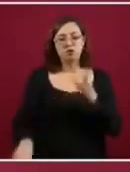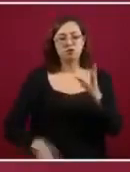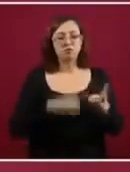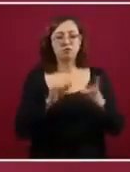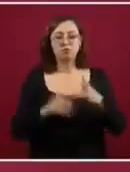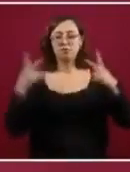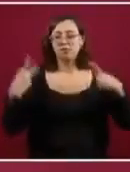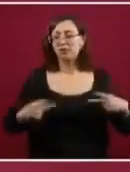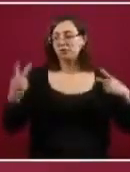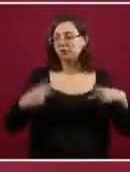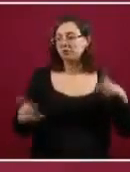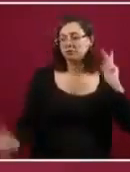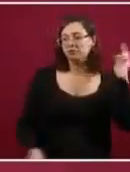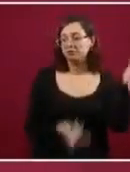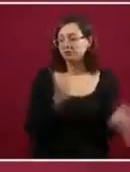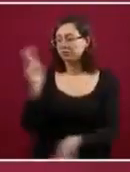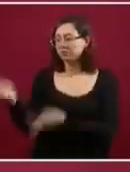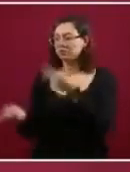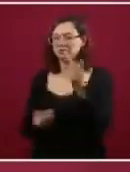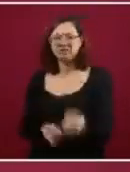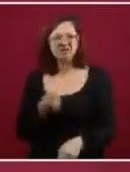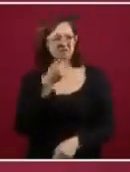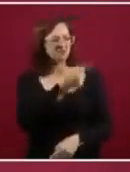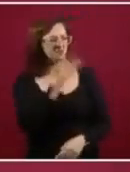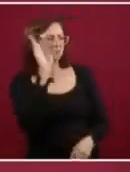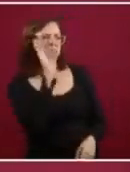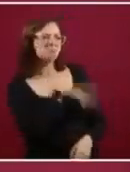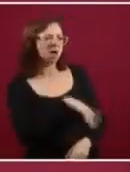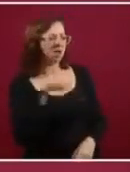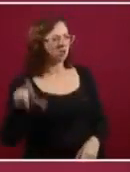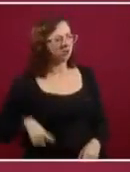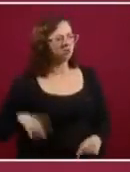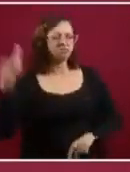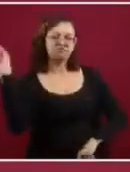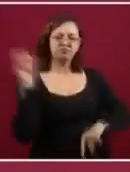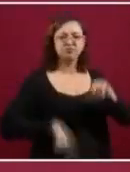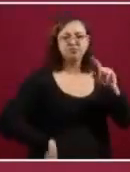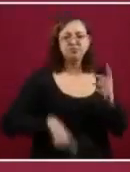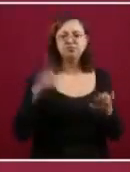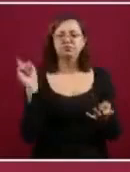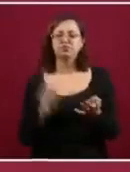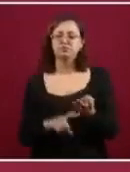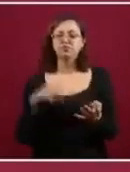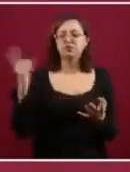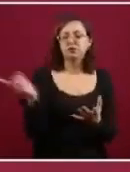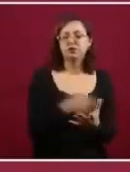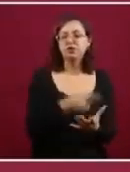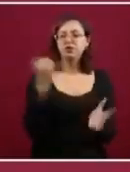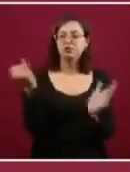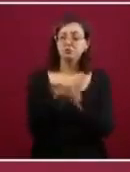que se revoque el mandato, en que ya no se puedan condonar impuestos, en fin.